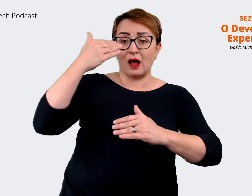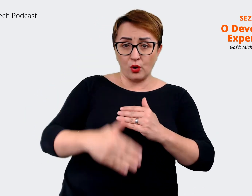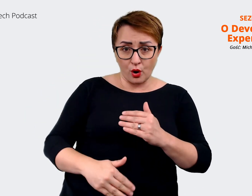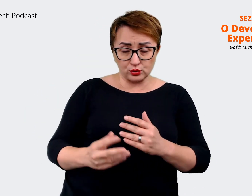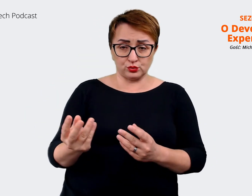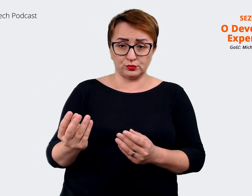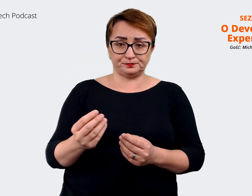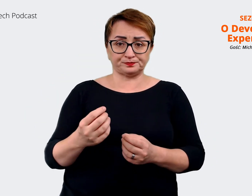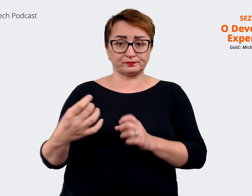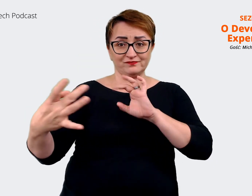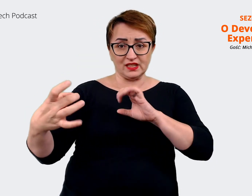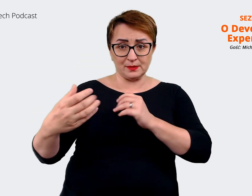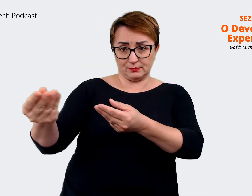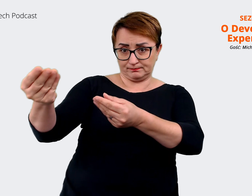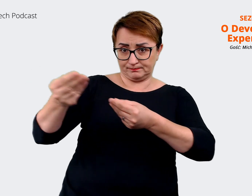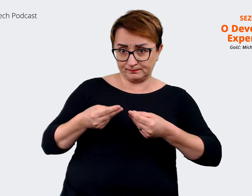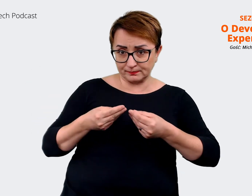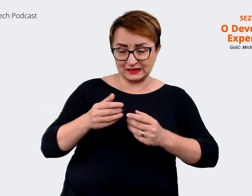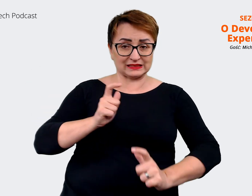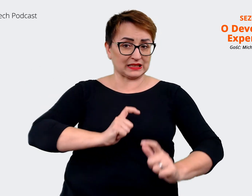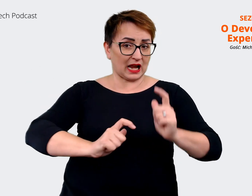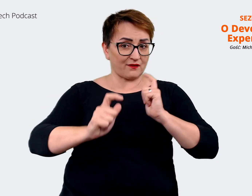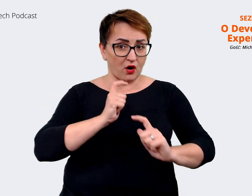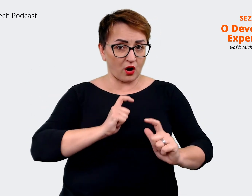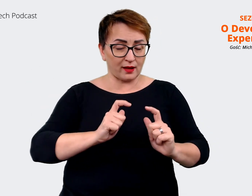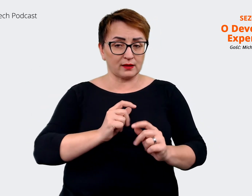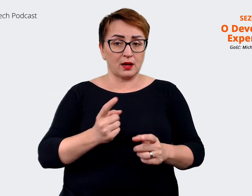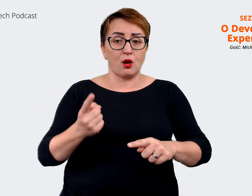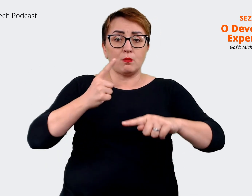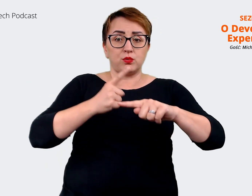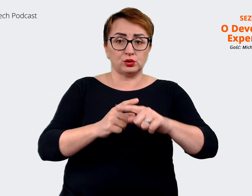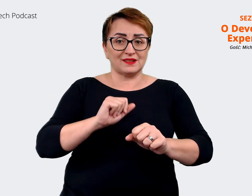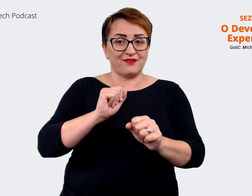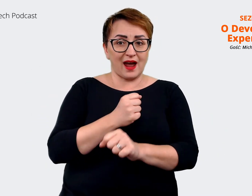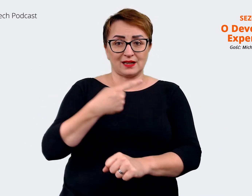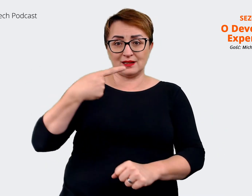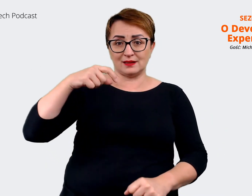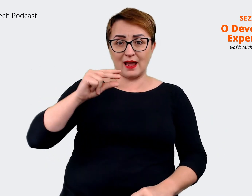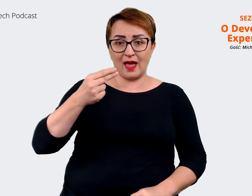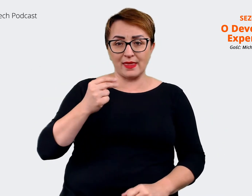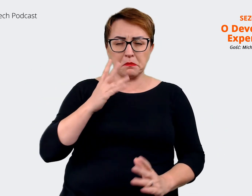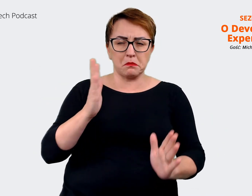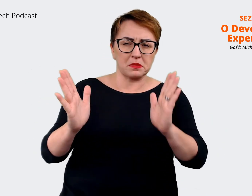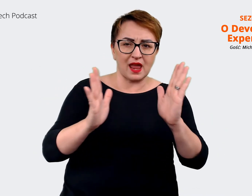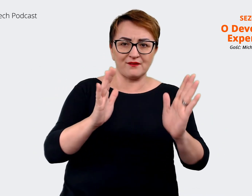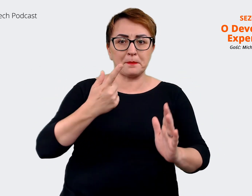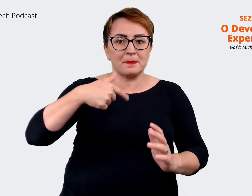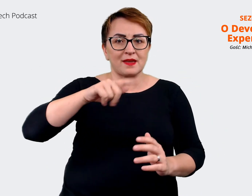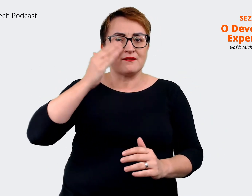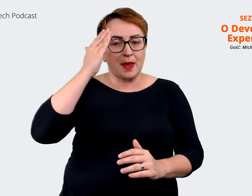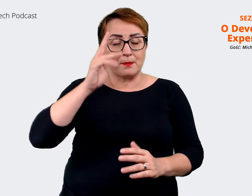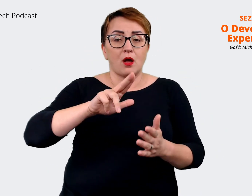ludzi to zadowolenie z tymi twardymi danymi wiemy mniej więcej, że w tym obszarze pomagamy bardzo,